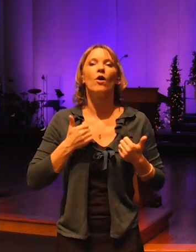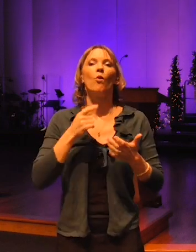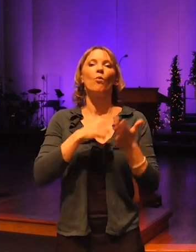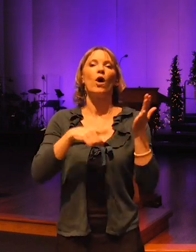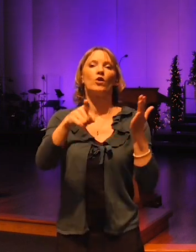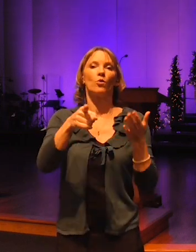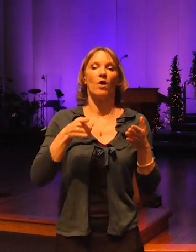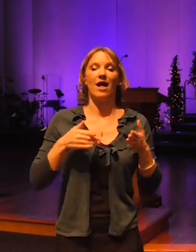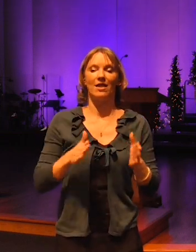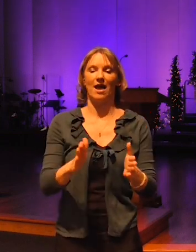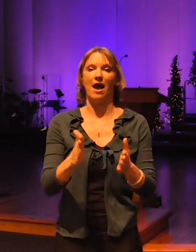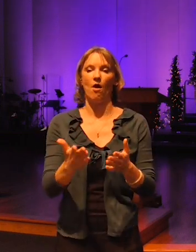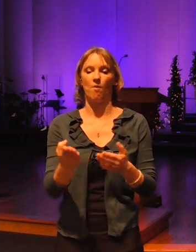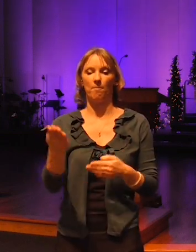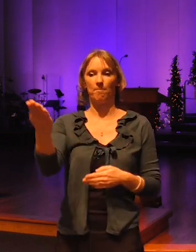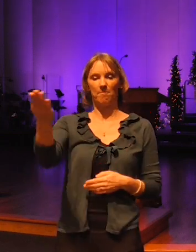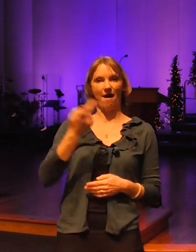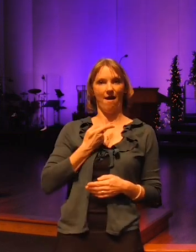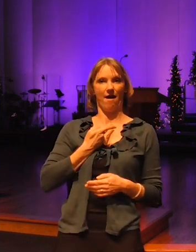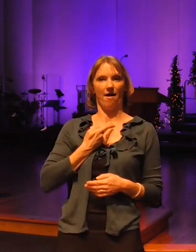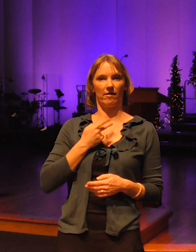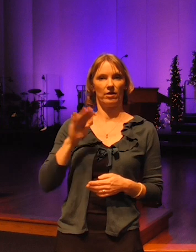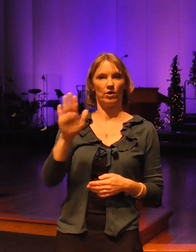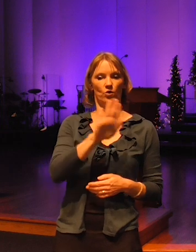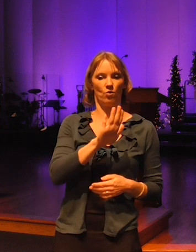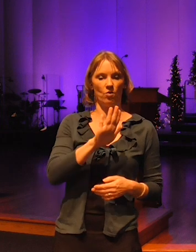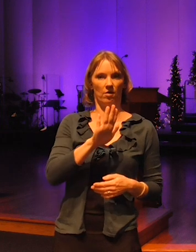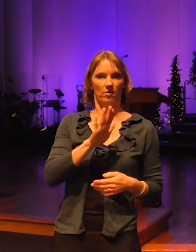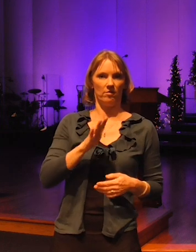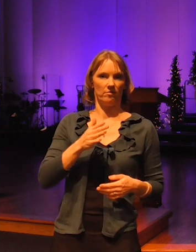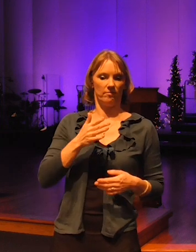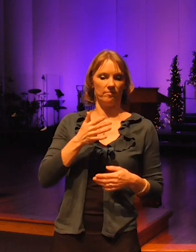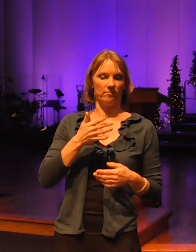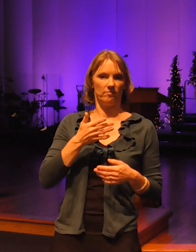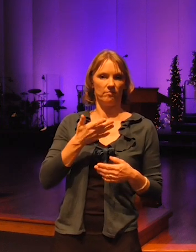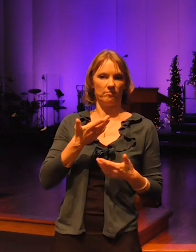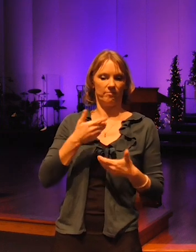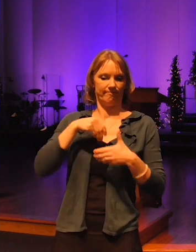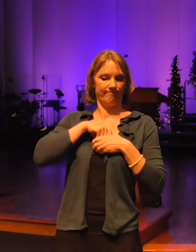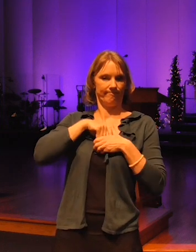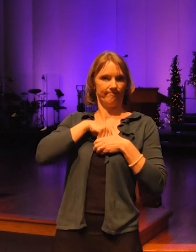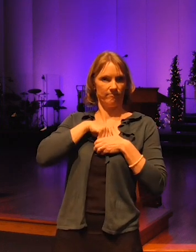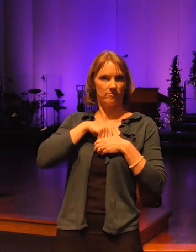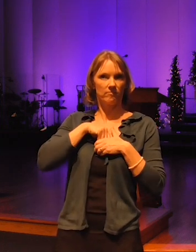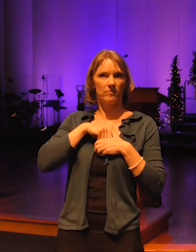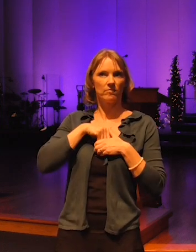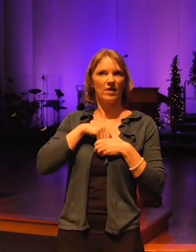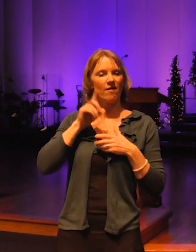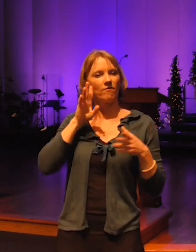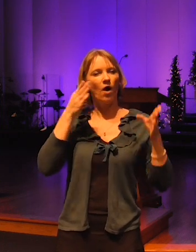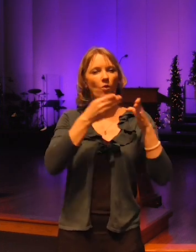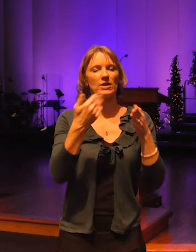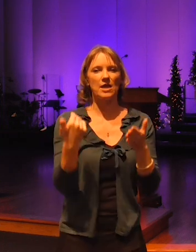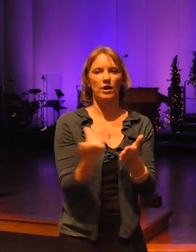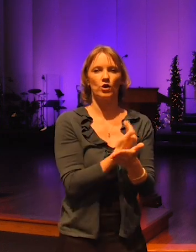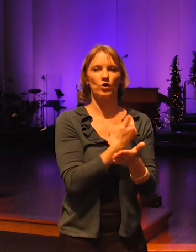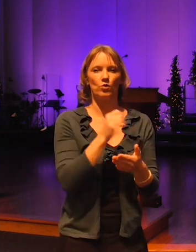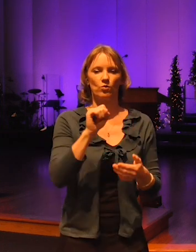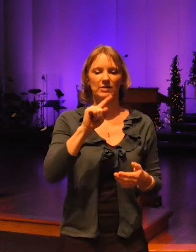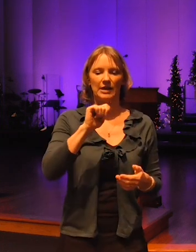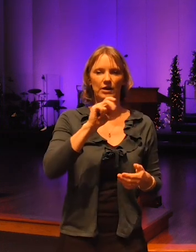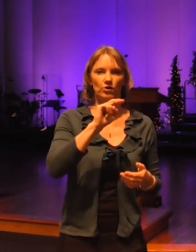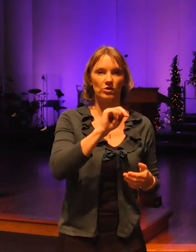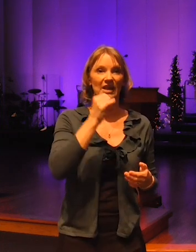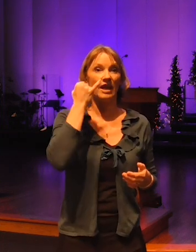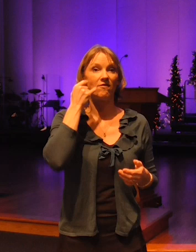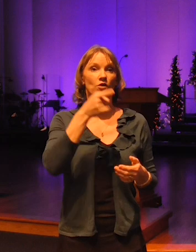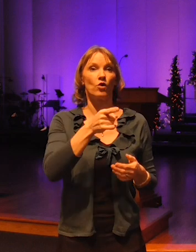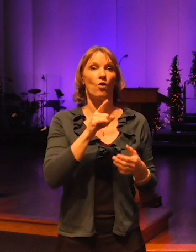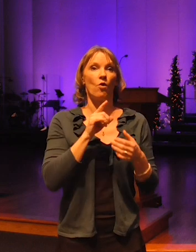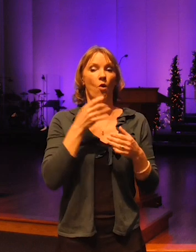nuevamente en ti mismo, sintoniza una nueva estación y, si Te estás aferrando a los viejos medios, recuerda